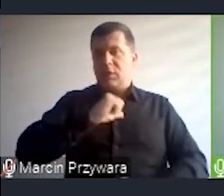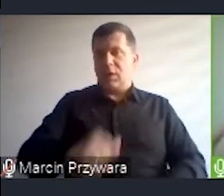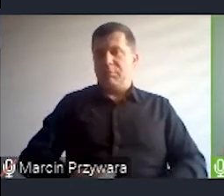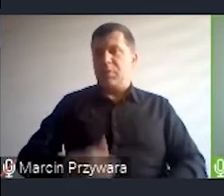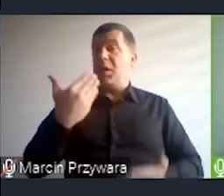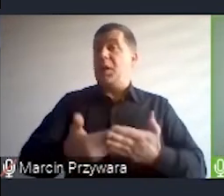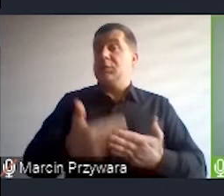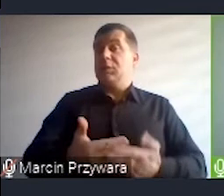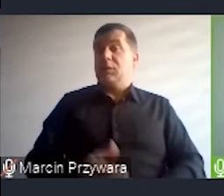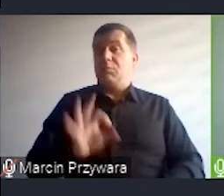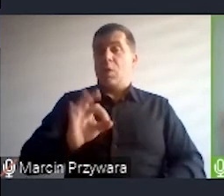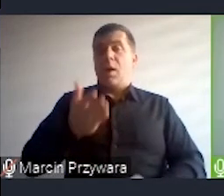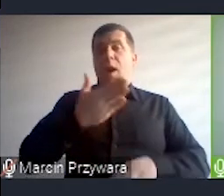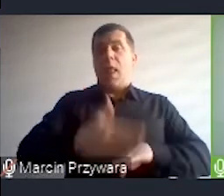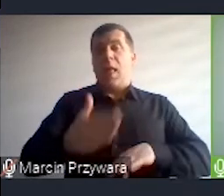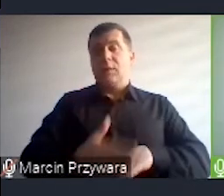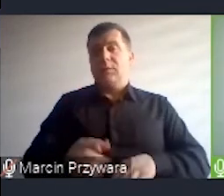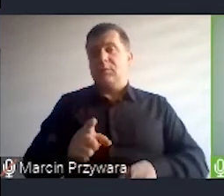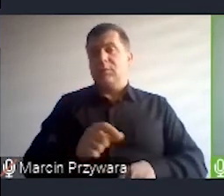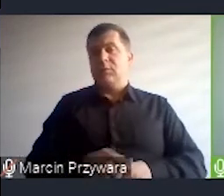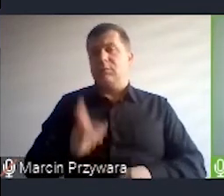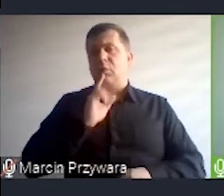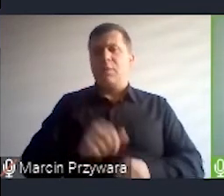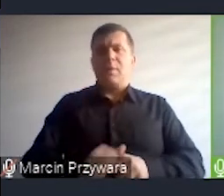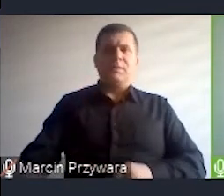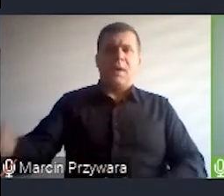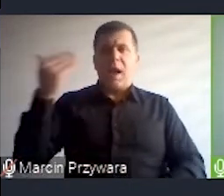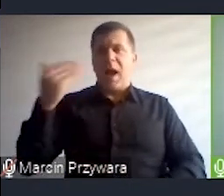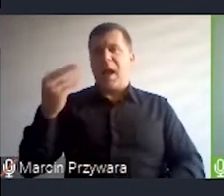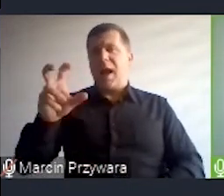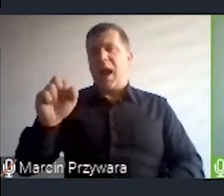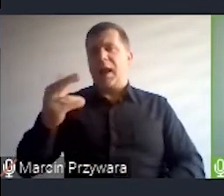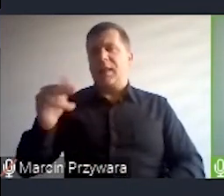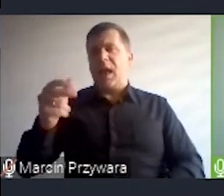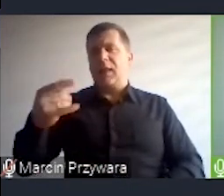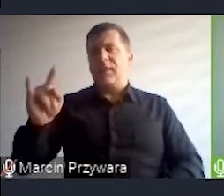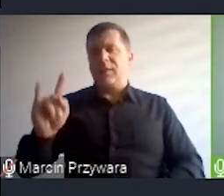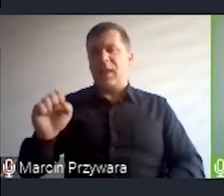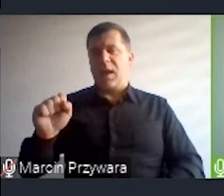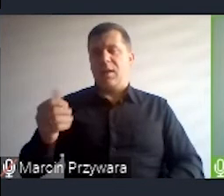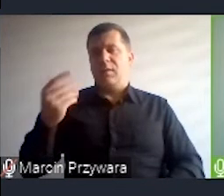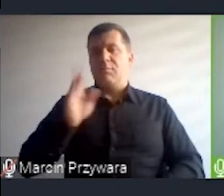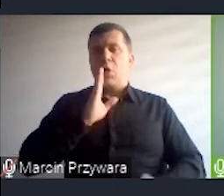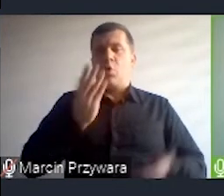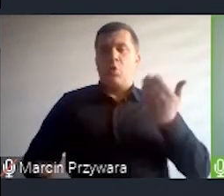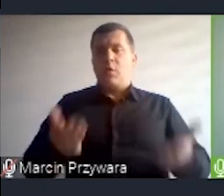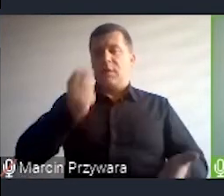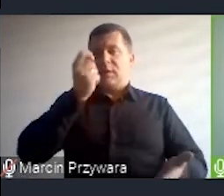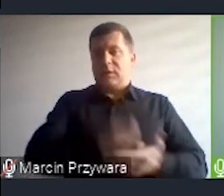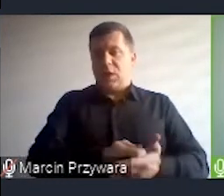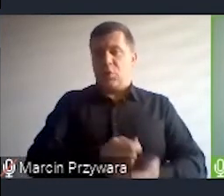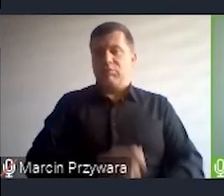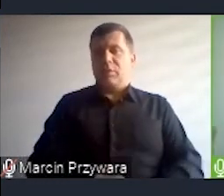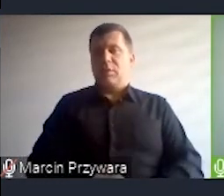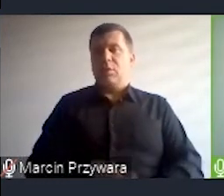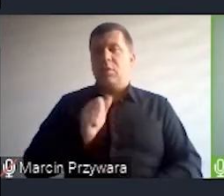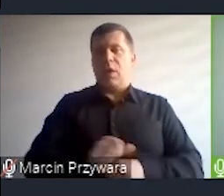Bo leasing jest działalnością charytatywną i w porównaniu z zakupem, jest droższy.